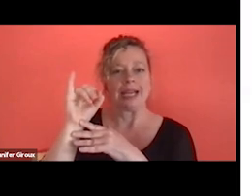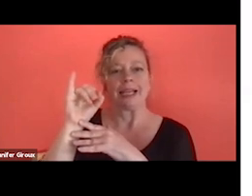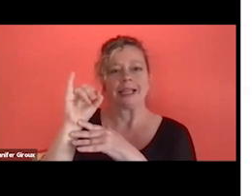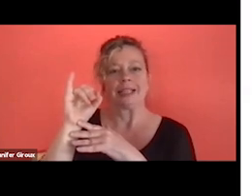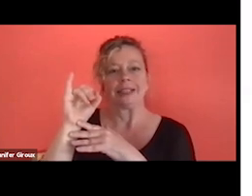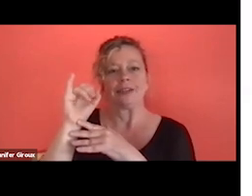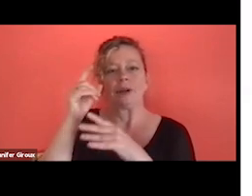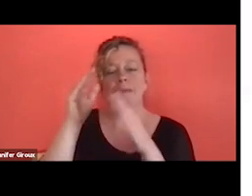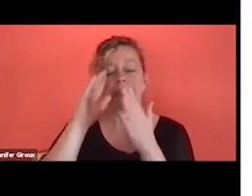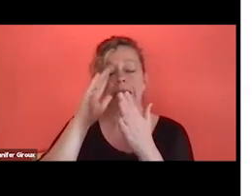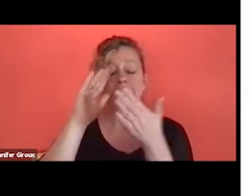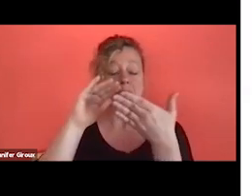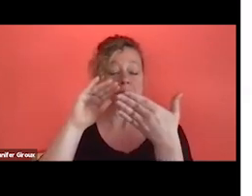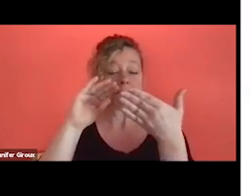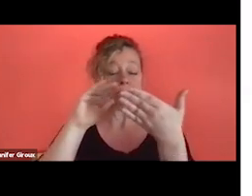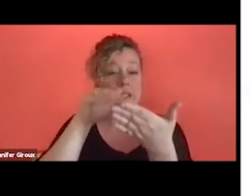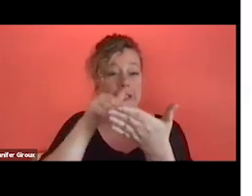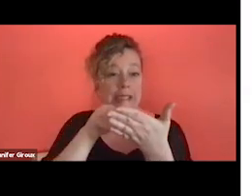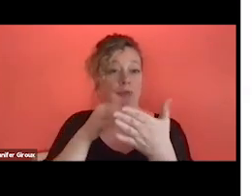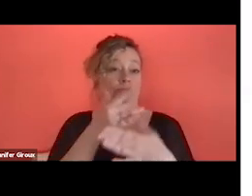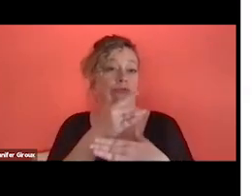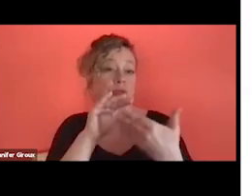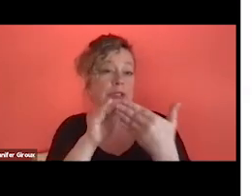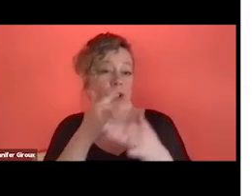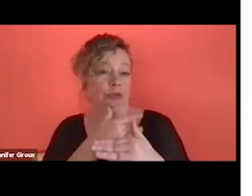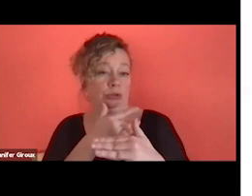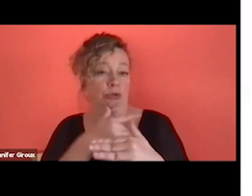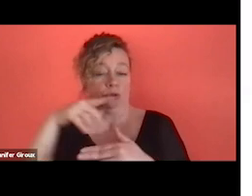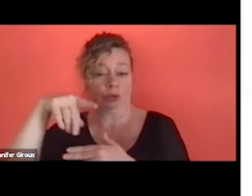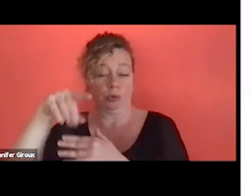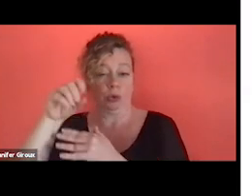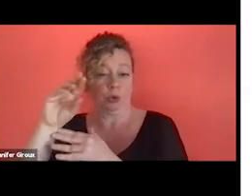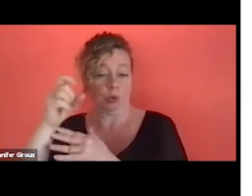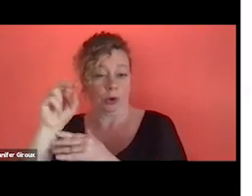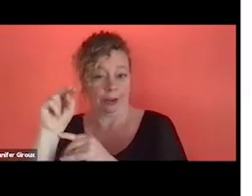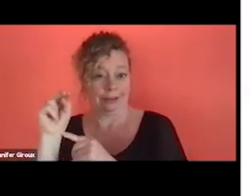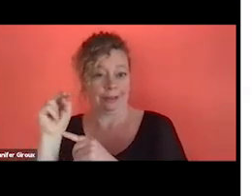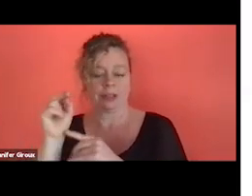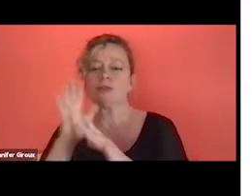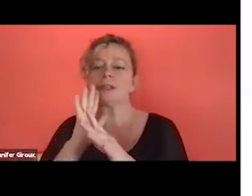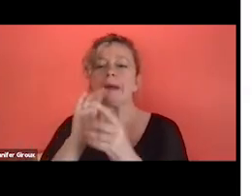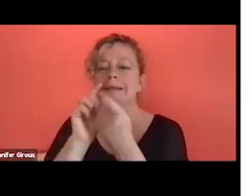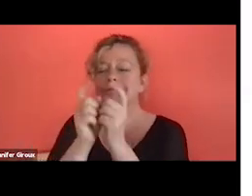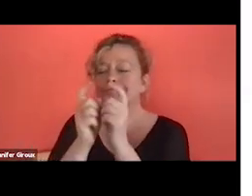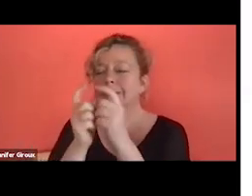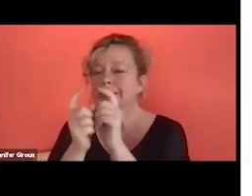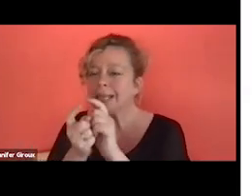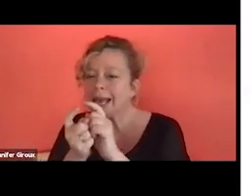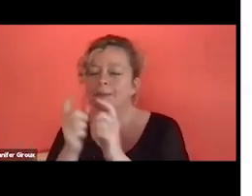Y van a tener una excelente conversación sobre cómo han adaptado su estrategia de participación, la tecnología y el apoyo del personal